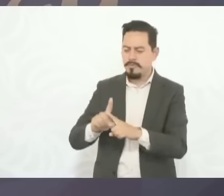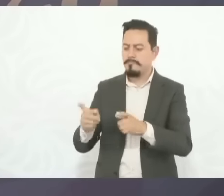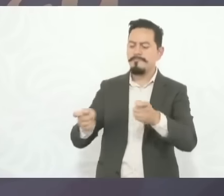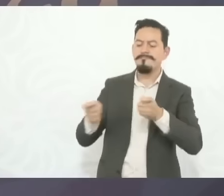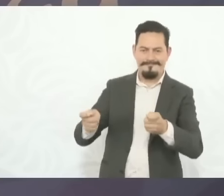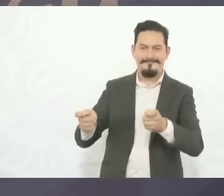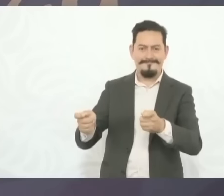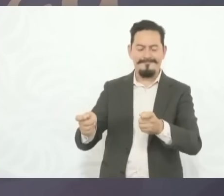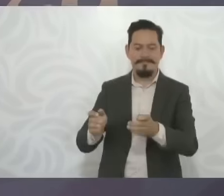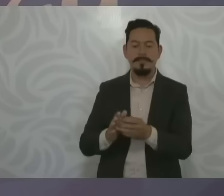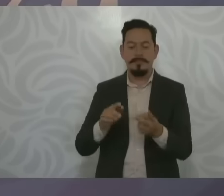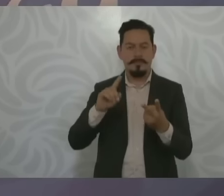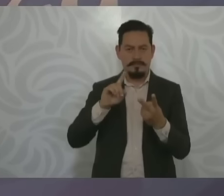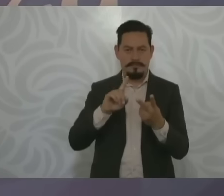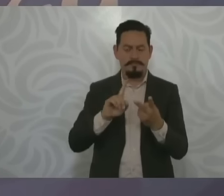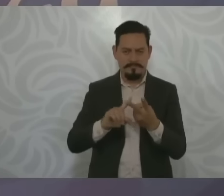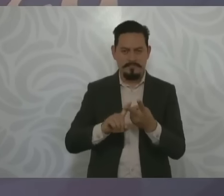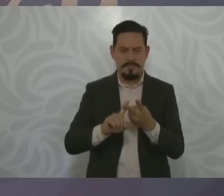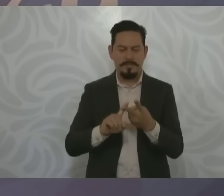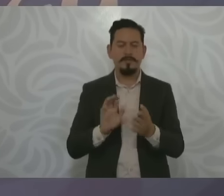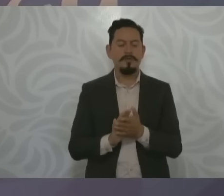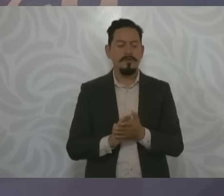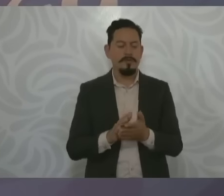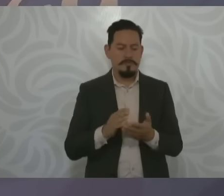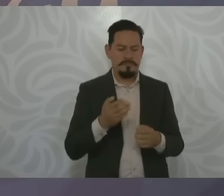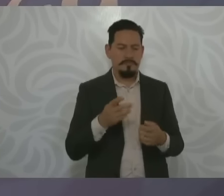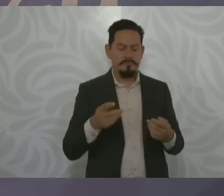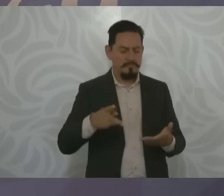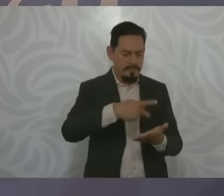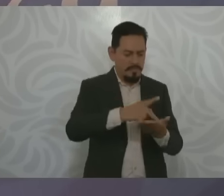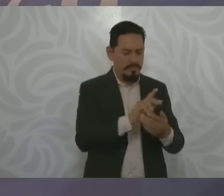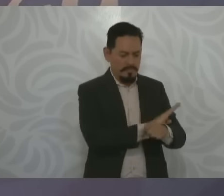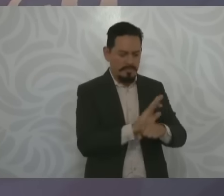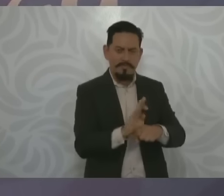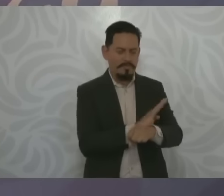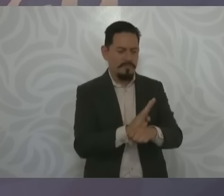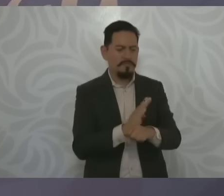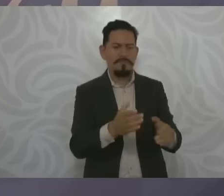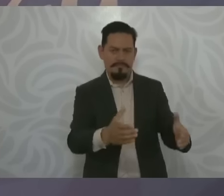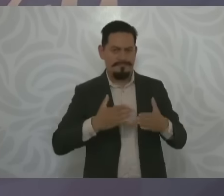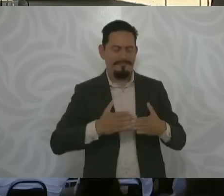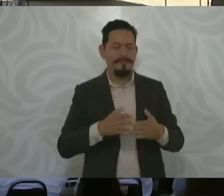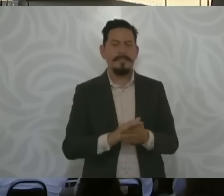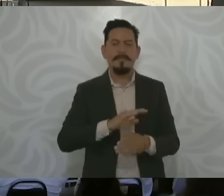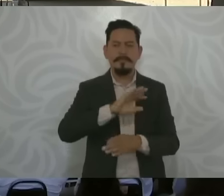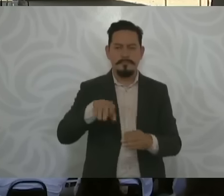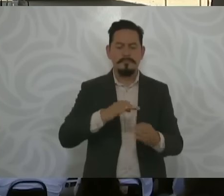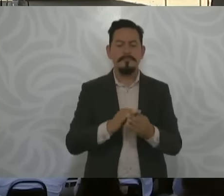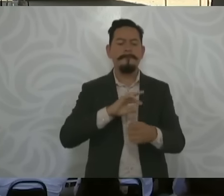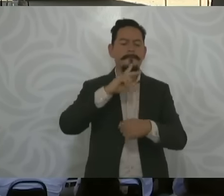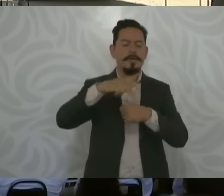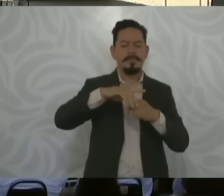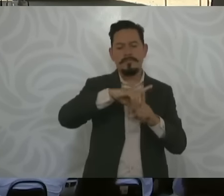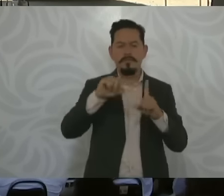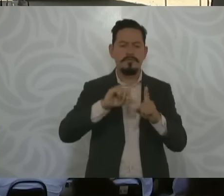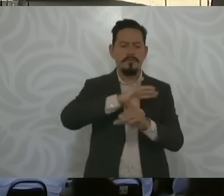la factibilidad de un estado de bienestar y tres, México como nación irreductible, unida y soberana.